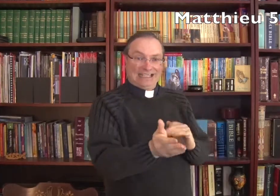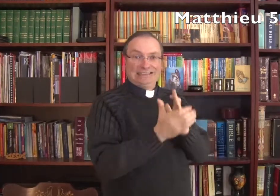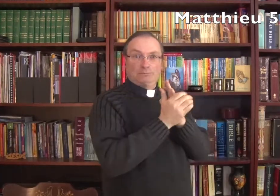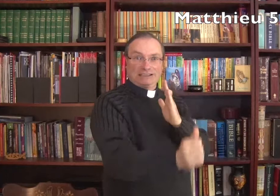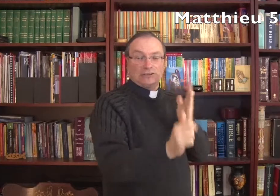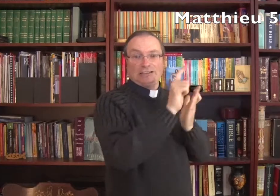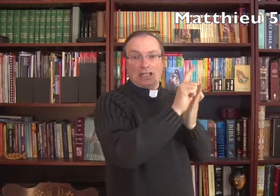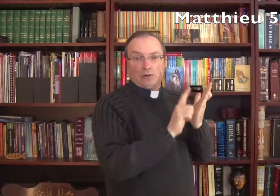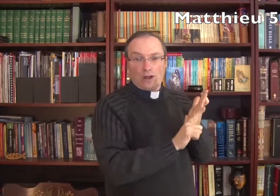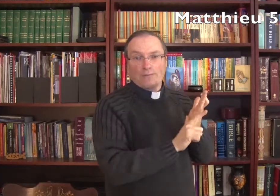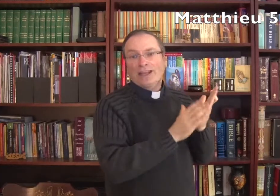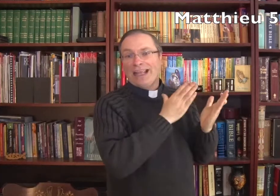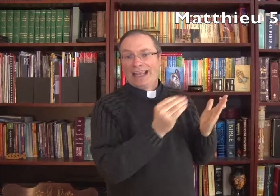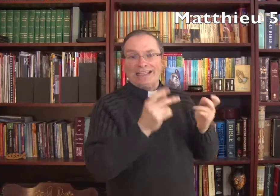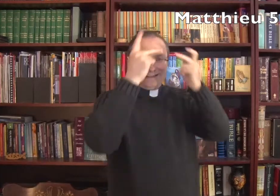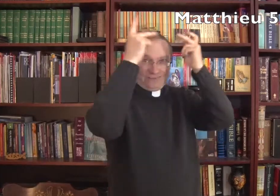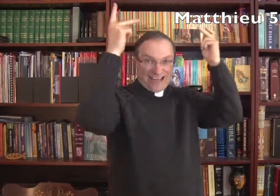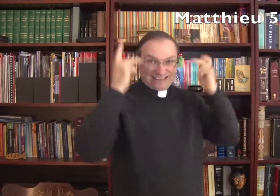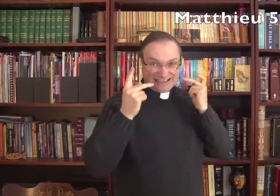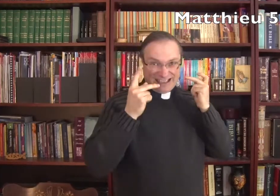des spécialistes de la loi et des pharisiens,